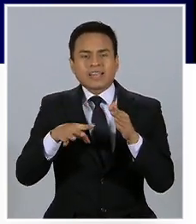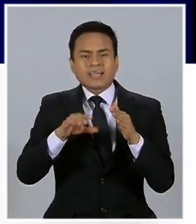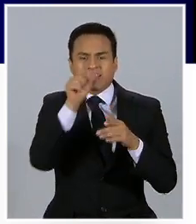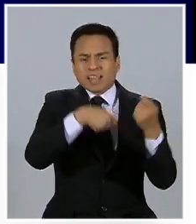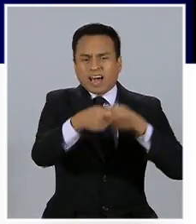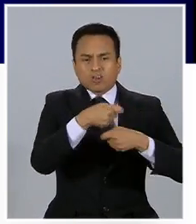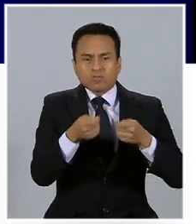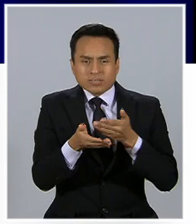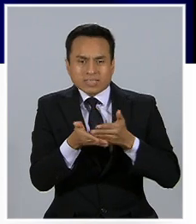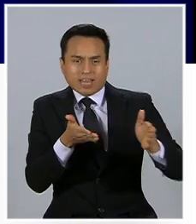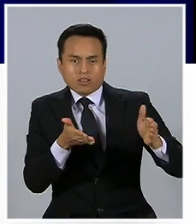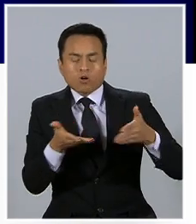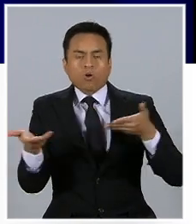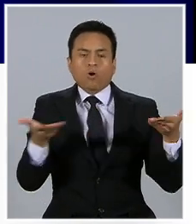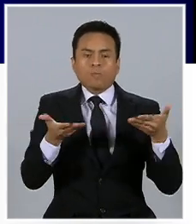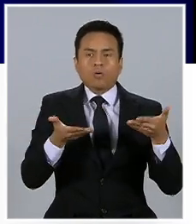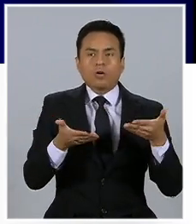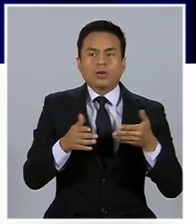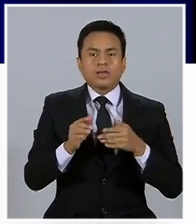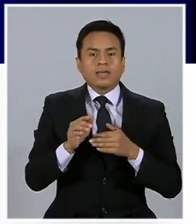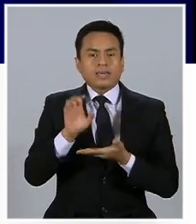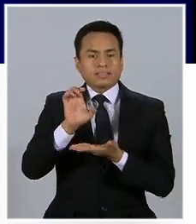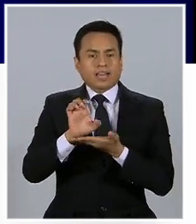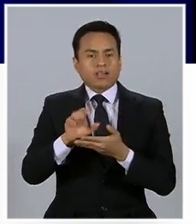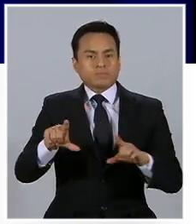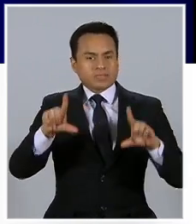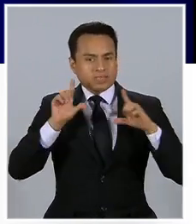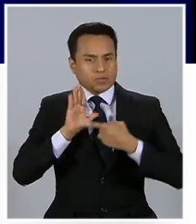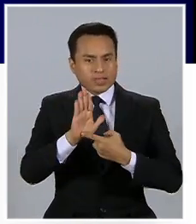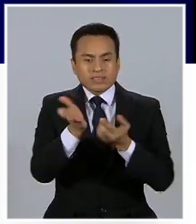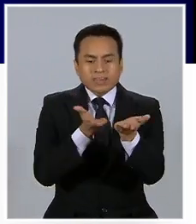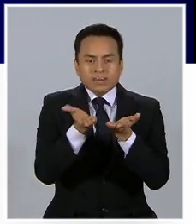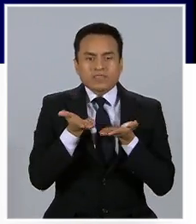se le quita terreno con presencia del estado y de servicios el estado no puede sencillamente